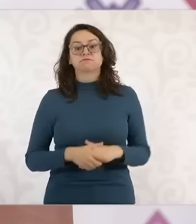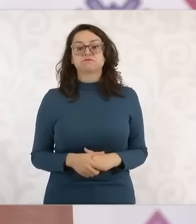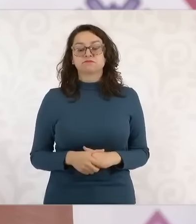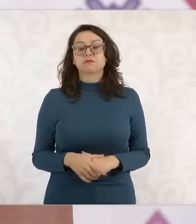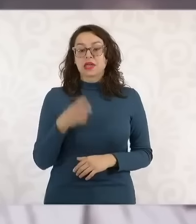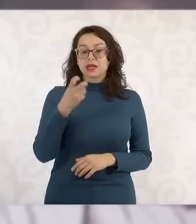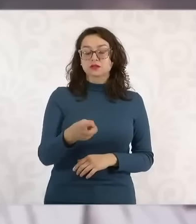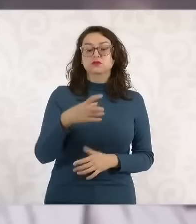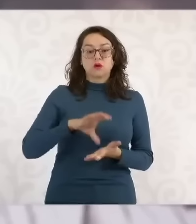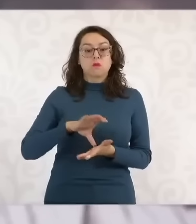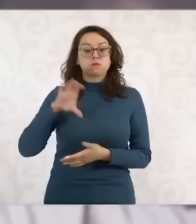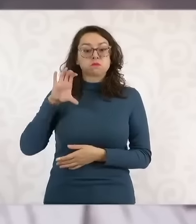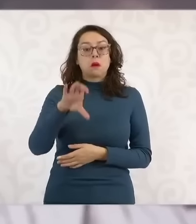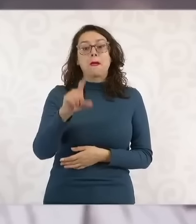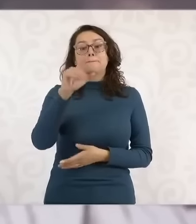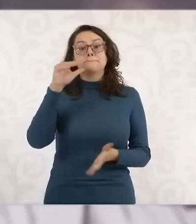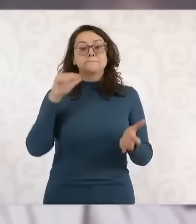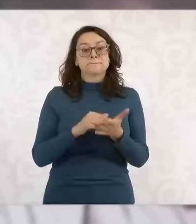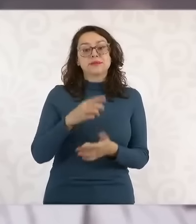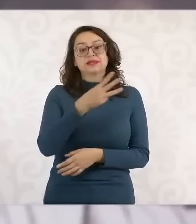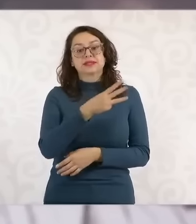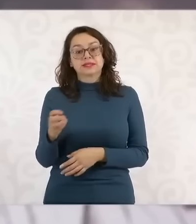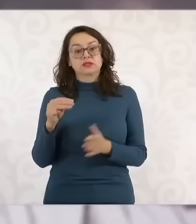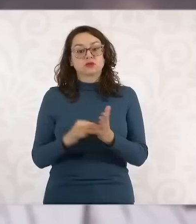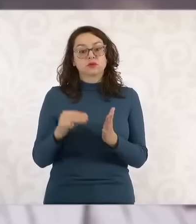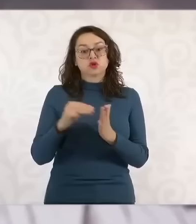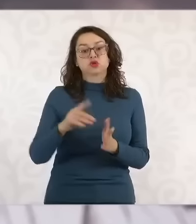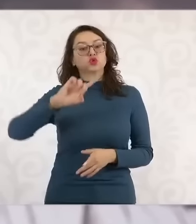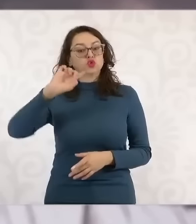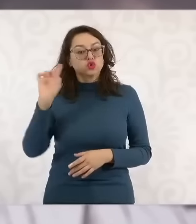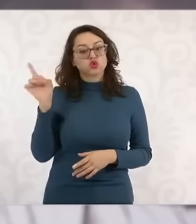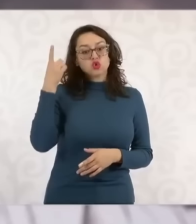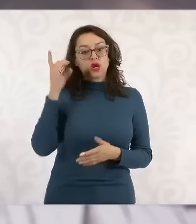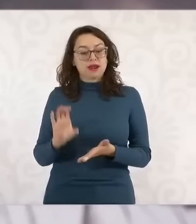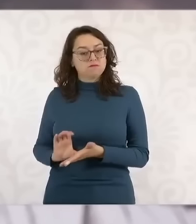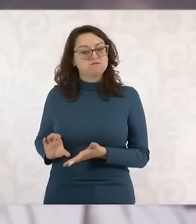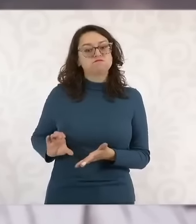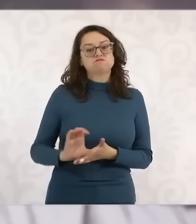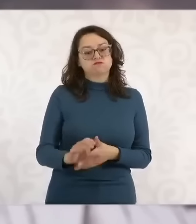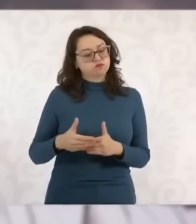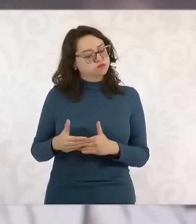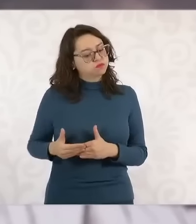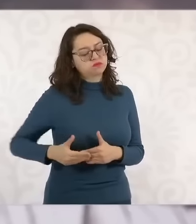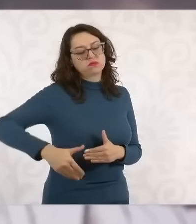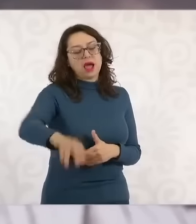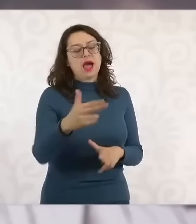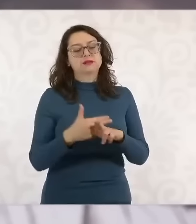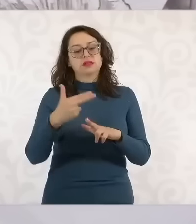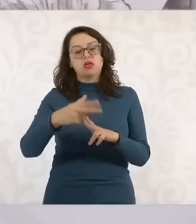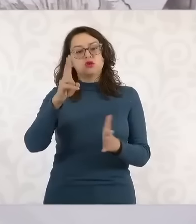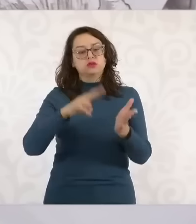intención de invertir 1300 millones de dólares en el país de ahora a 2030. A continuación,